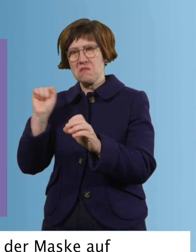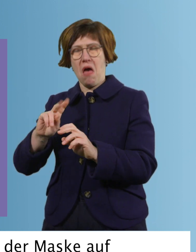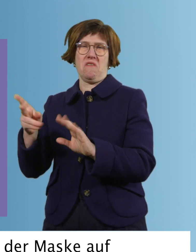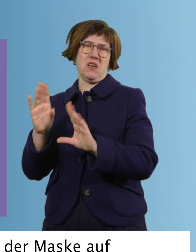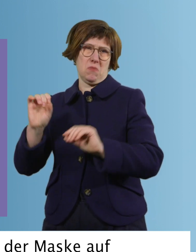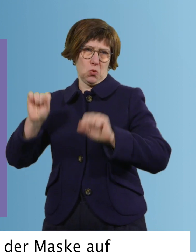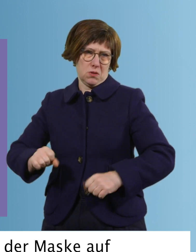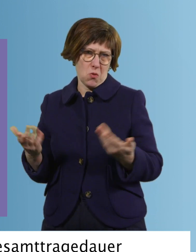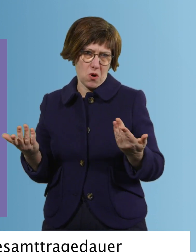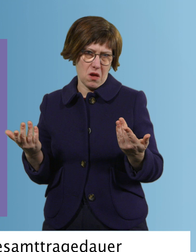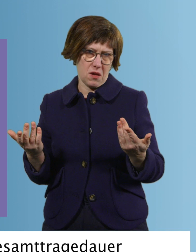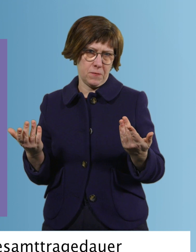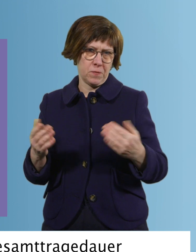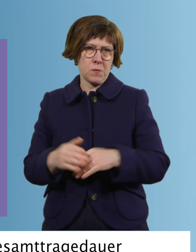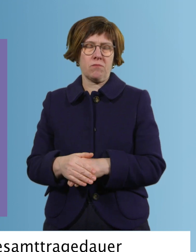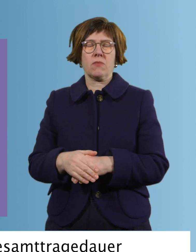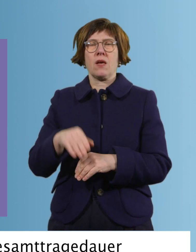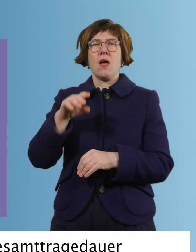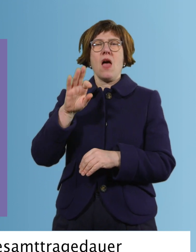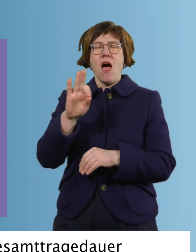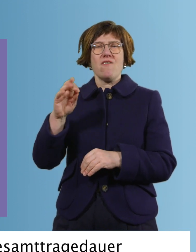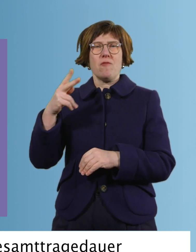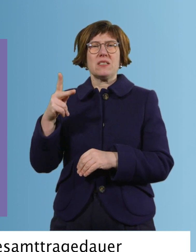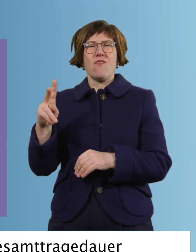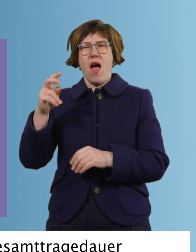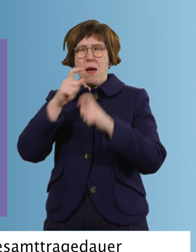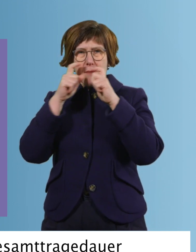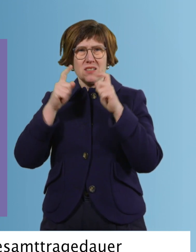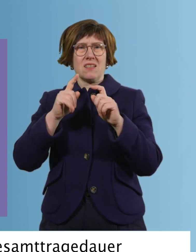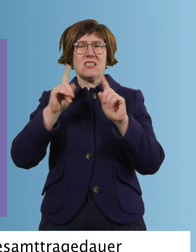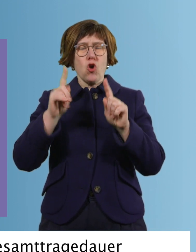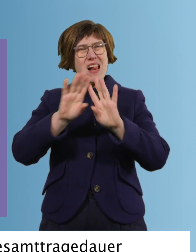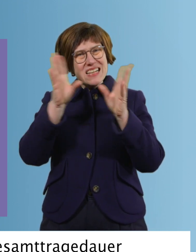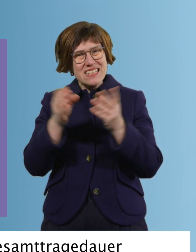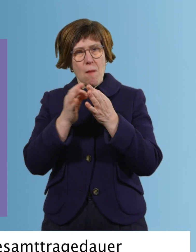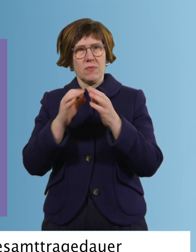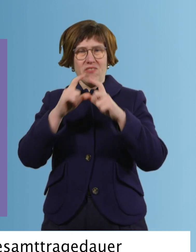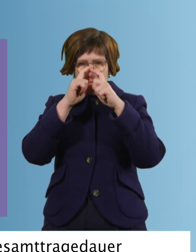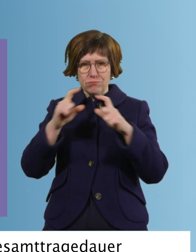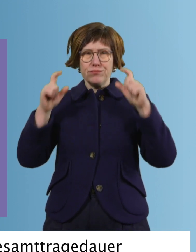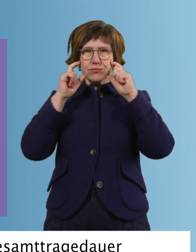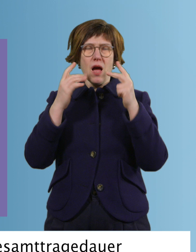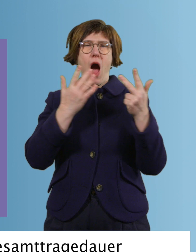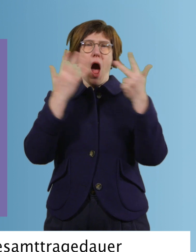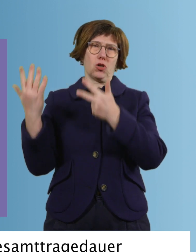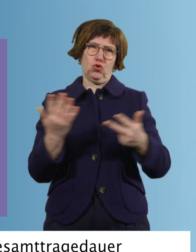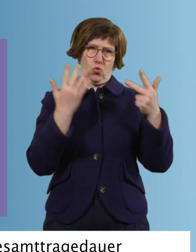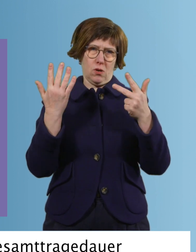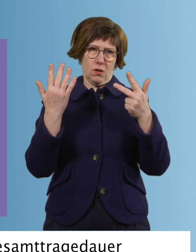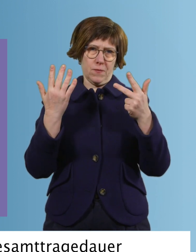Maß verringert. FFP2-Masken haben eine Gesamttragedauer von acht Stunden.